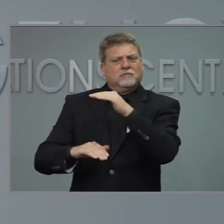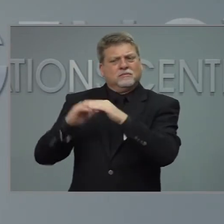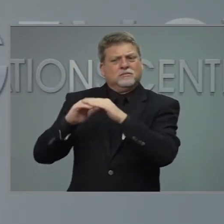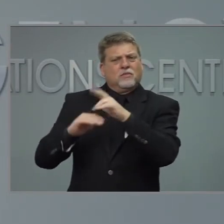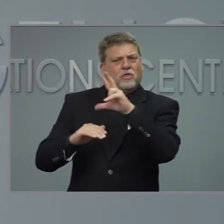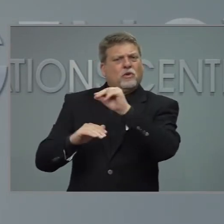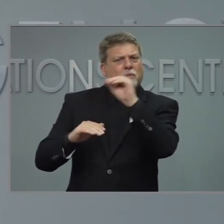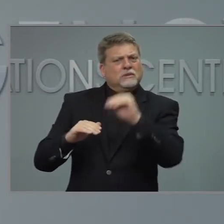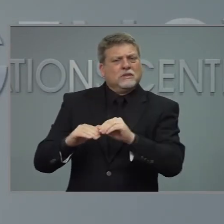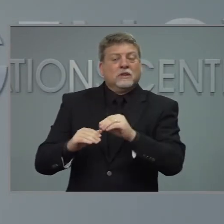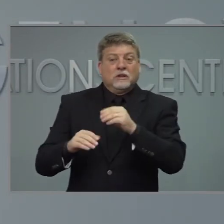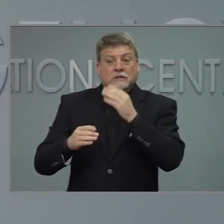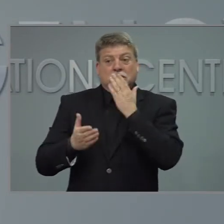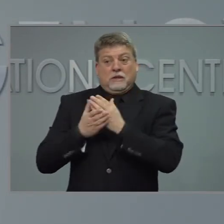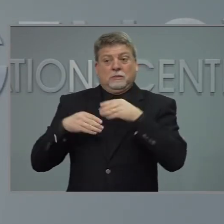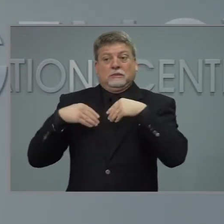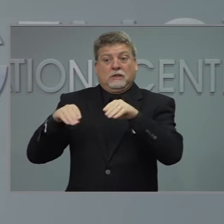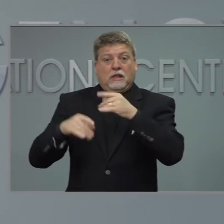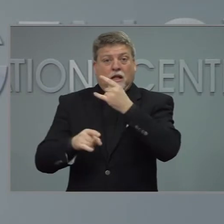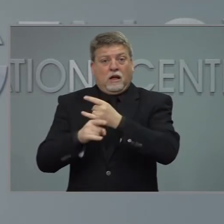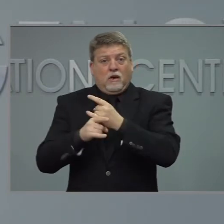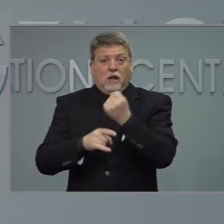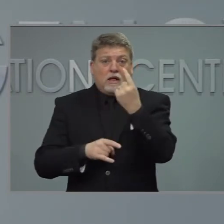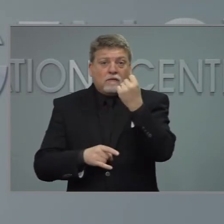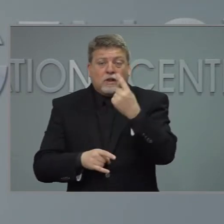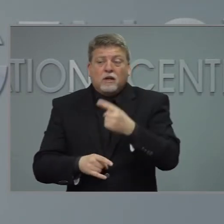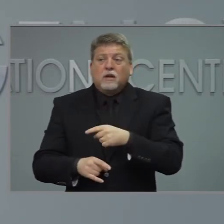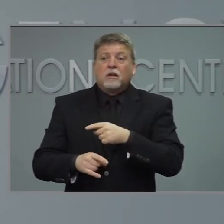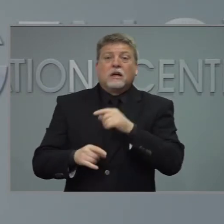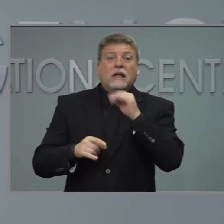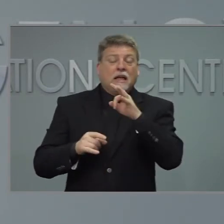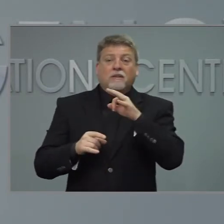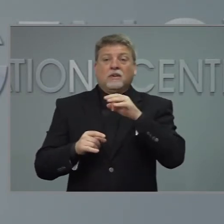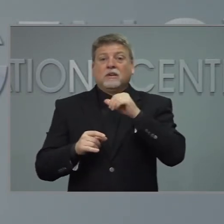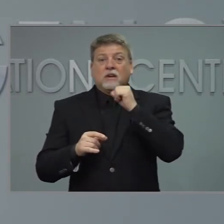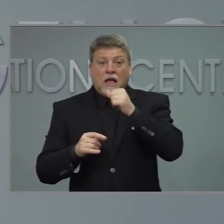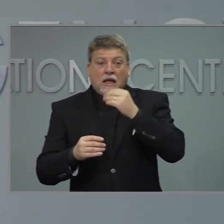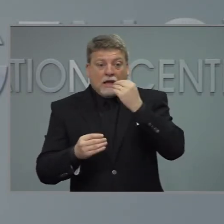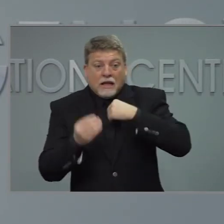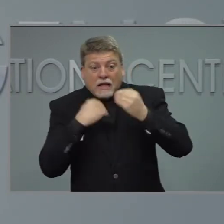Tiene que ser se poco a poco el la venta de alcohol debe termina a las once y deben